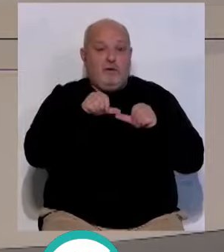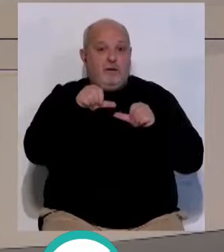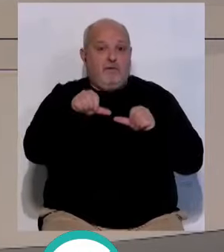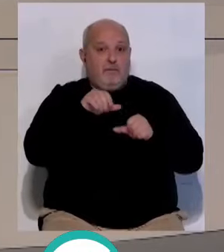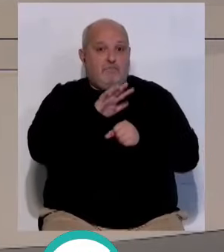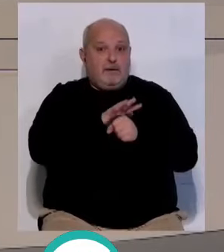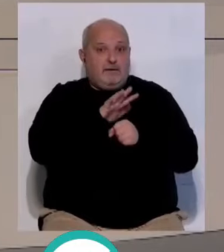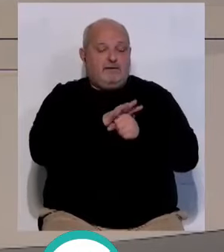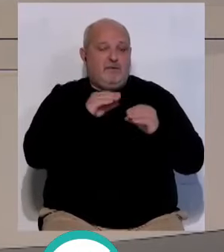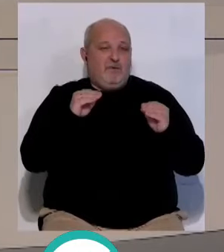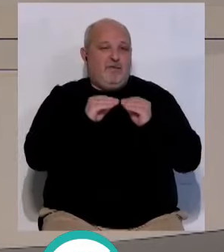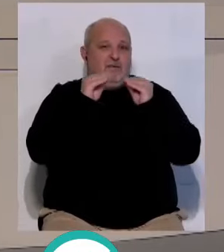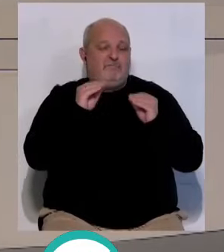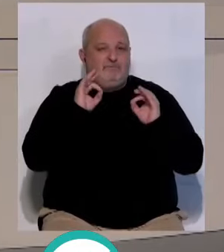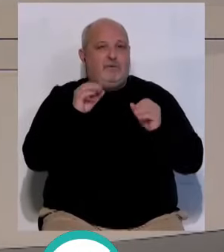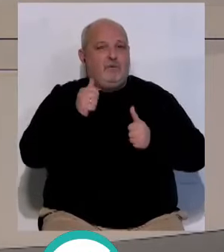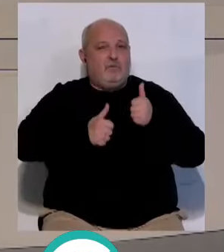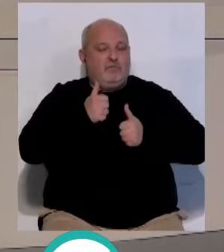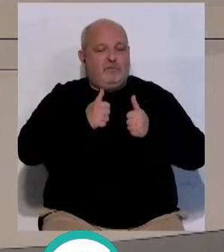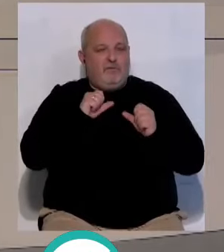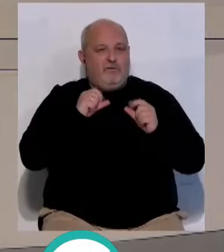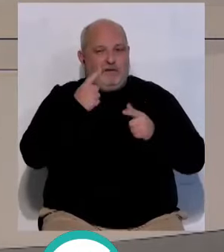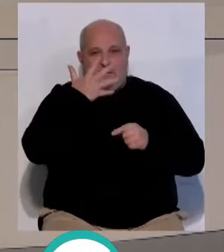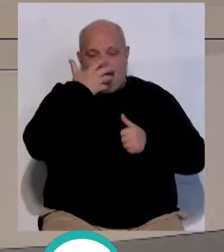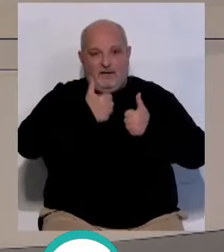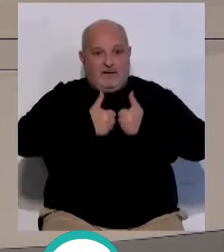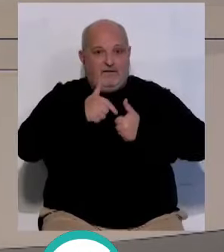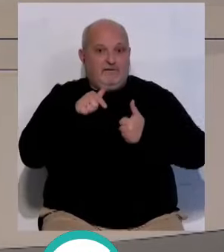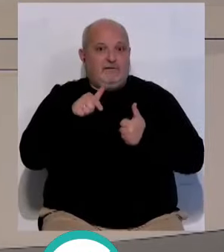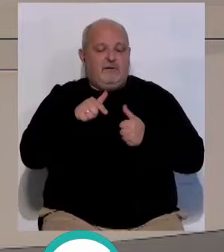martes y coincidiendo con el concurso oficial de agrupaciones carnavalescas el horario será